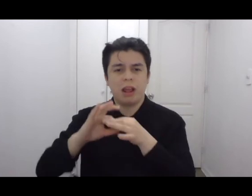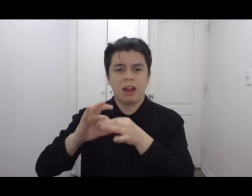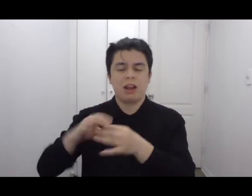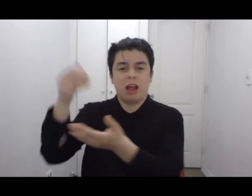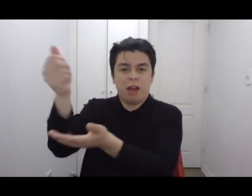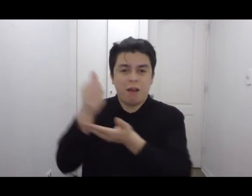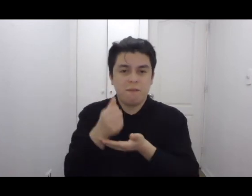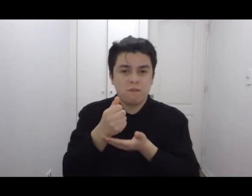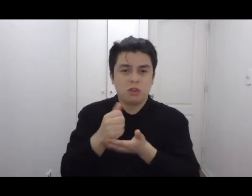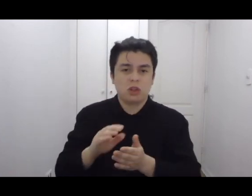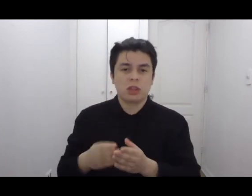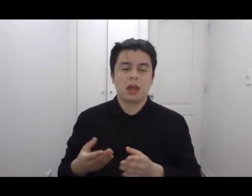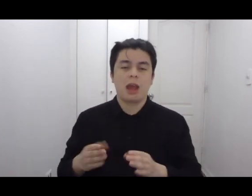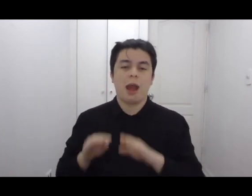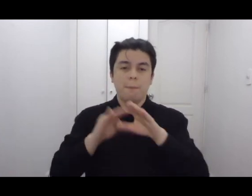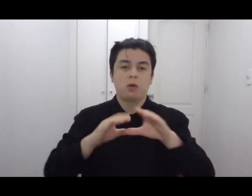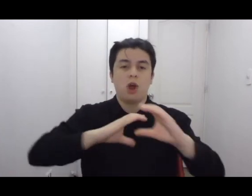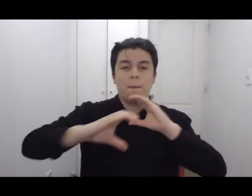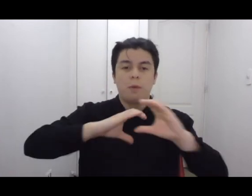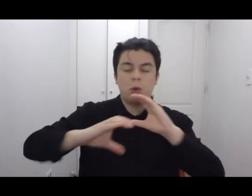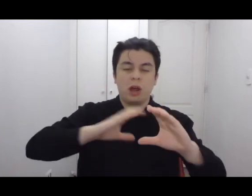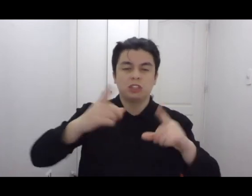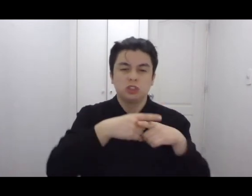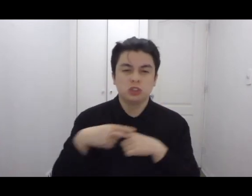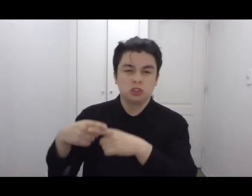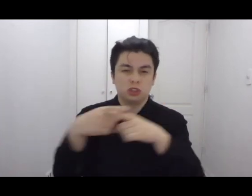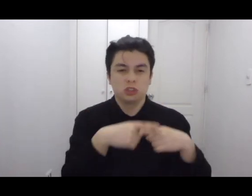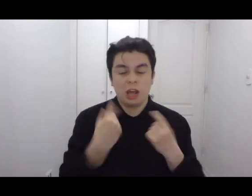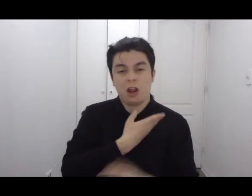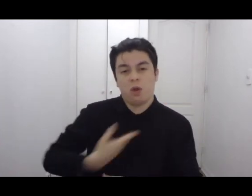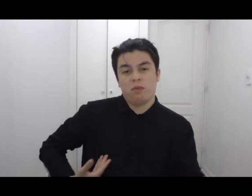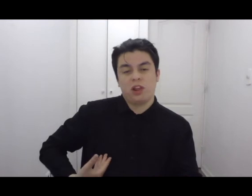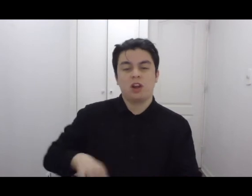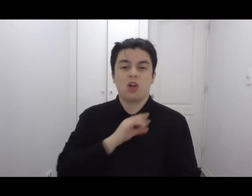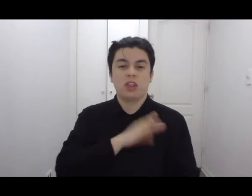al financiamiento del fondo de fomento de medios de comunicación social del gobierno